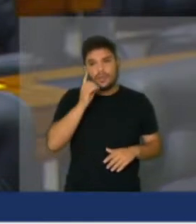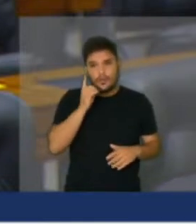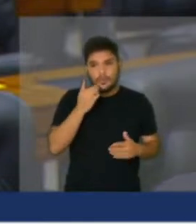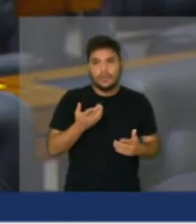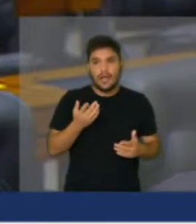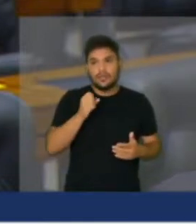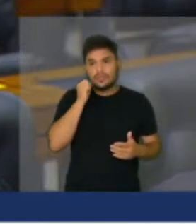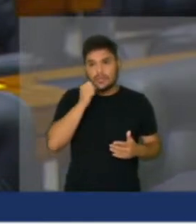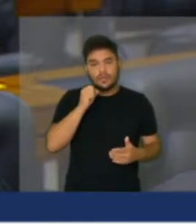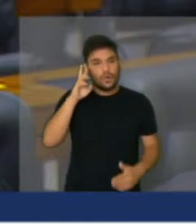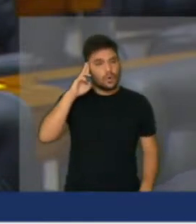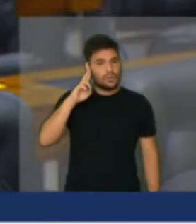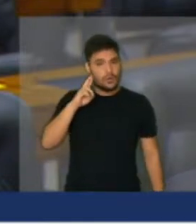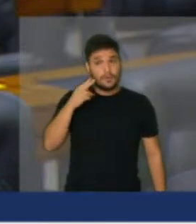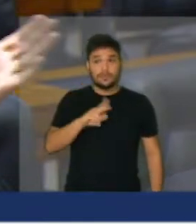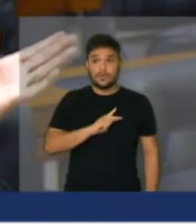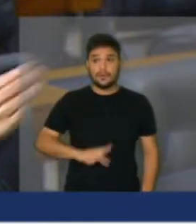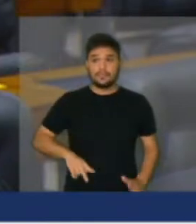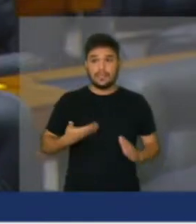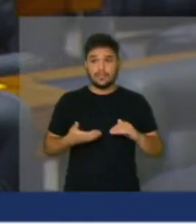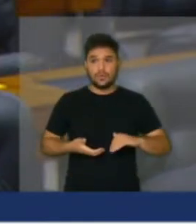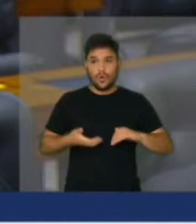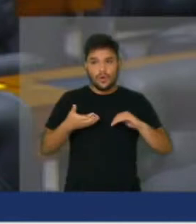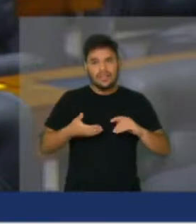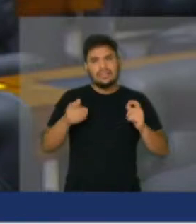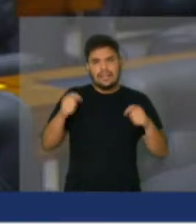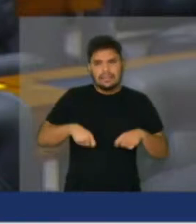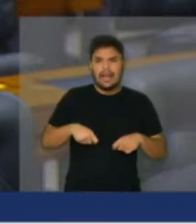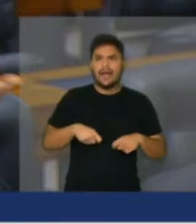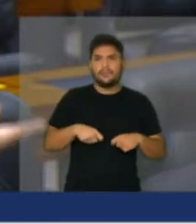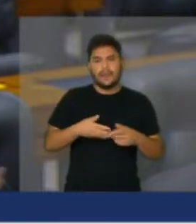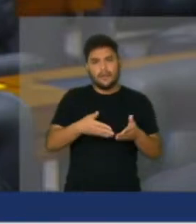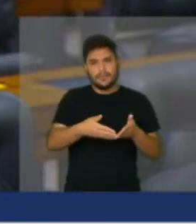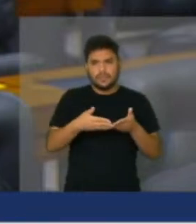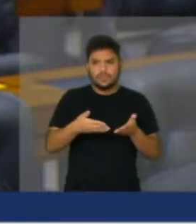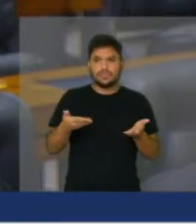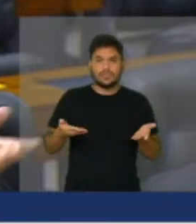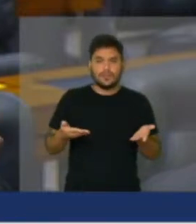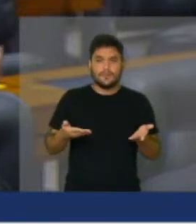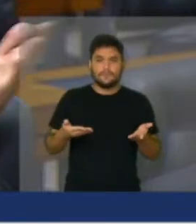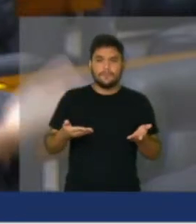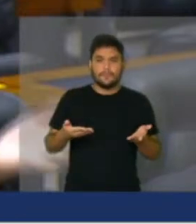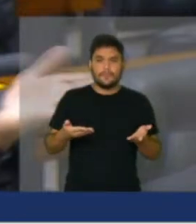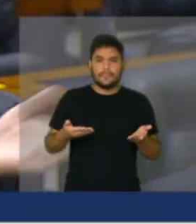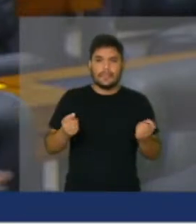PODERÍAMOS FAZER UM ENCAMINHAMENTO QUE DÊ CONDIÇÕES DE NÓS ESTARMOS AQUI NO DIA DA PROMULGAÇÃO, SENHOR PRESIDENTE. -- [PRESIDENTE]: O